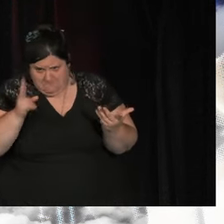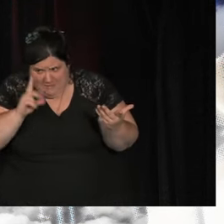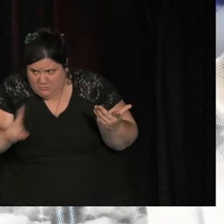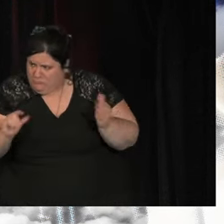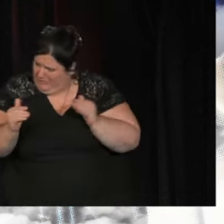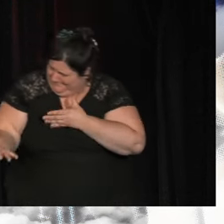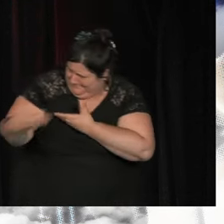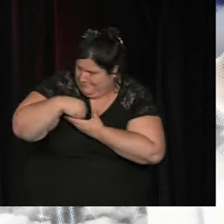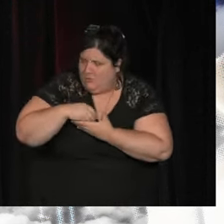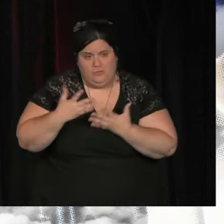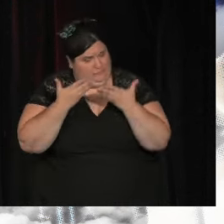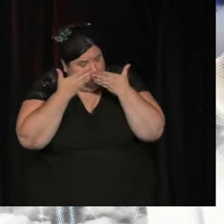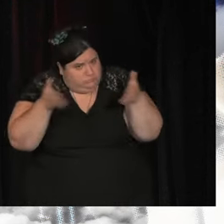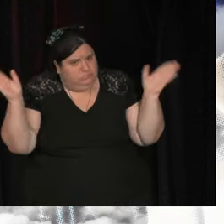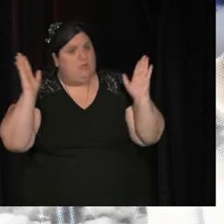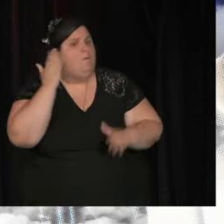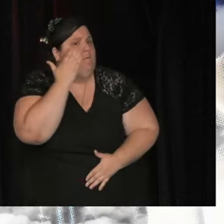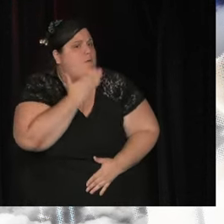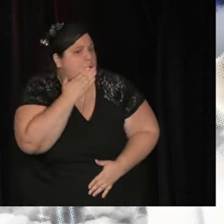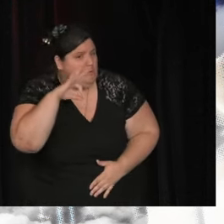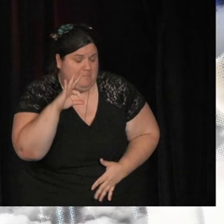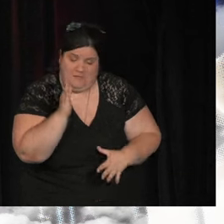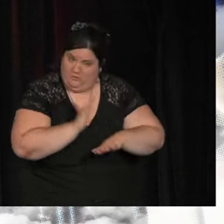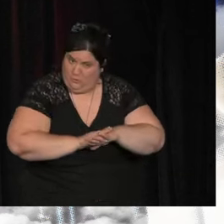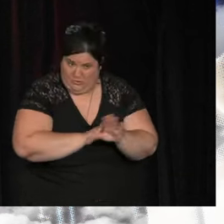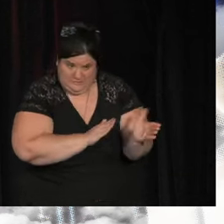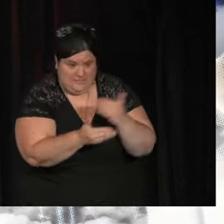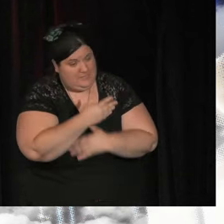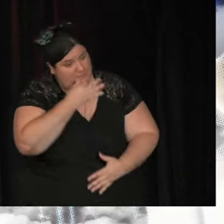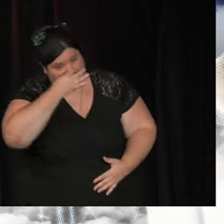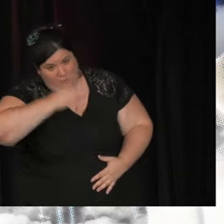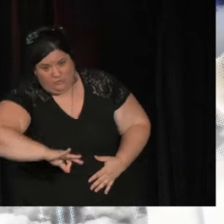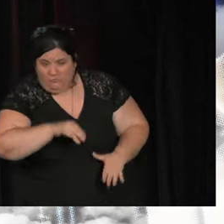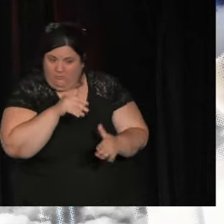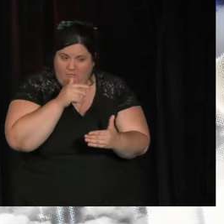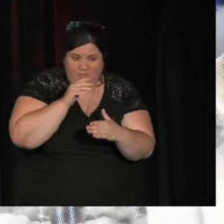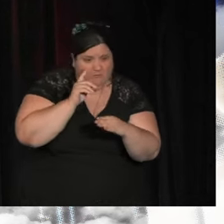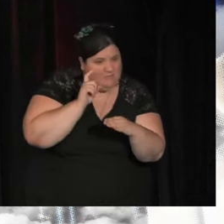mais ça a aussi un petit peu augmenté le côté toxicité et ils ont dû vraiment taffer là-dessus.